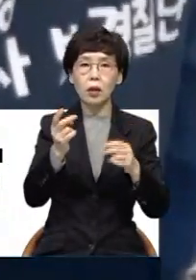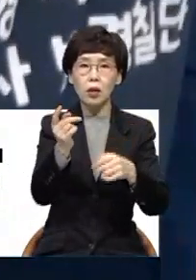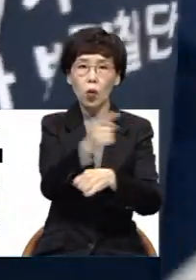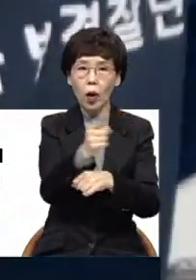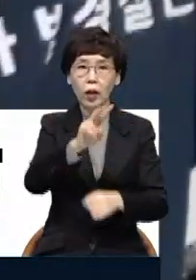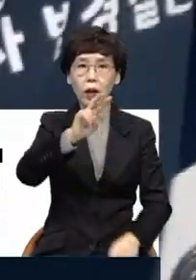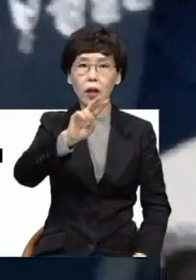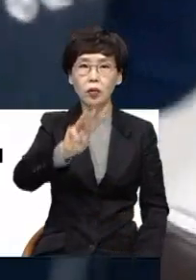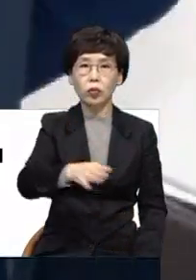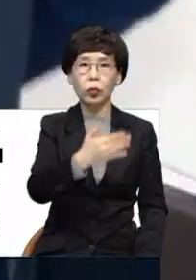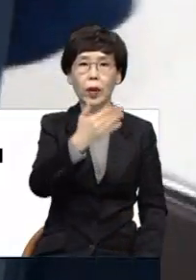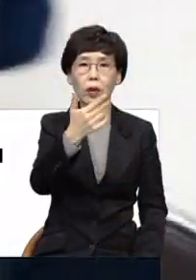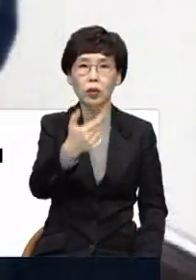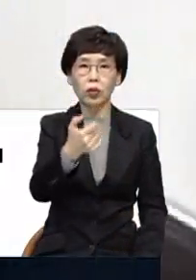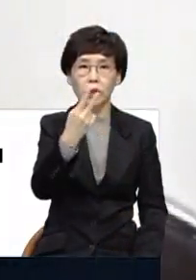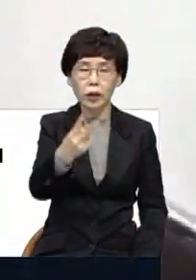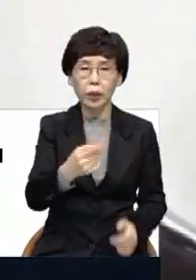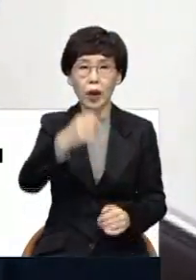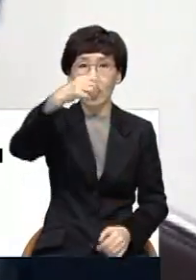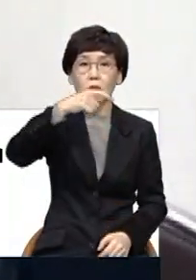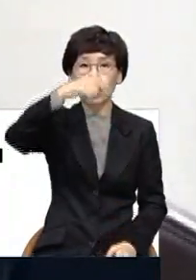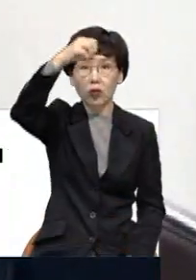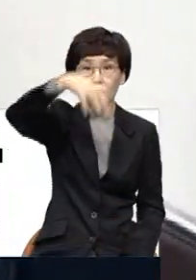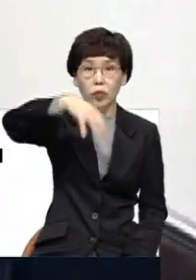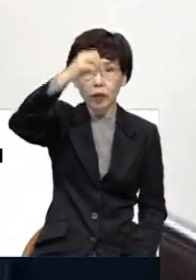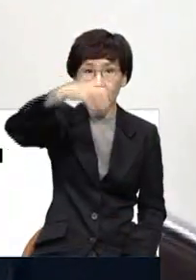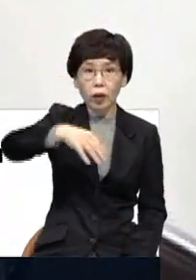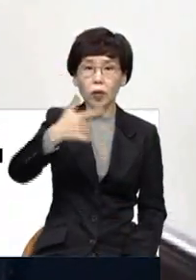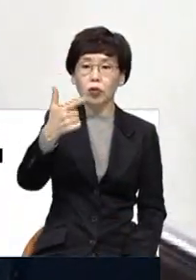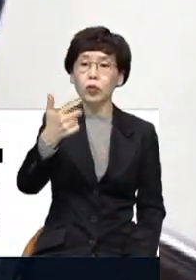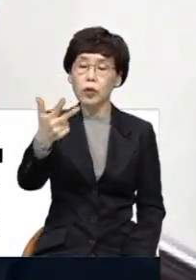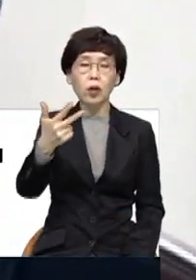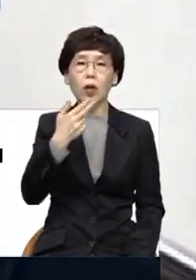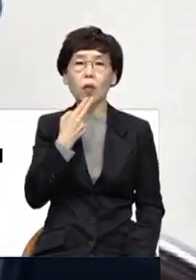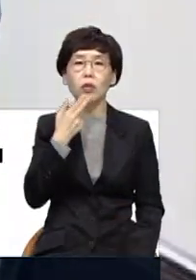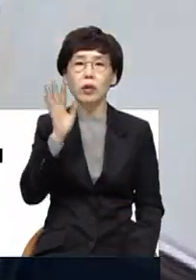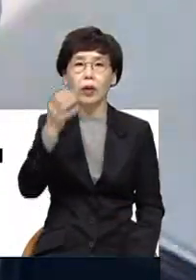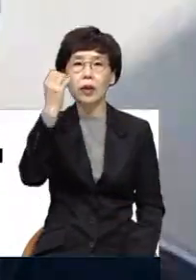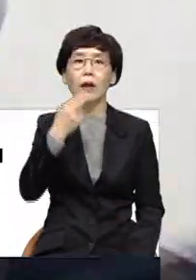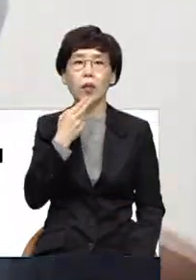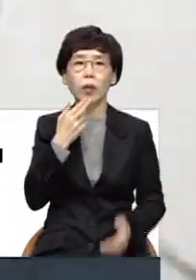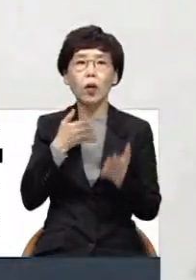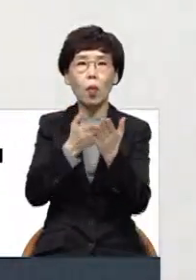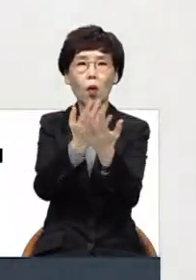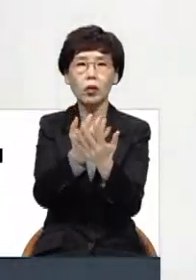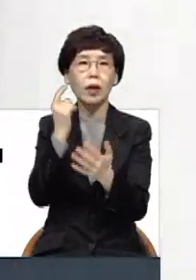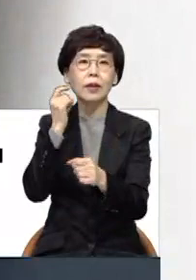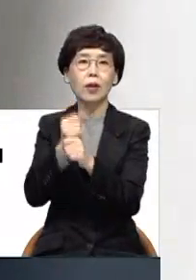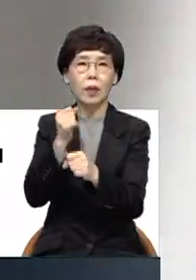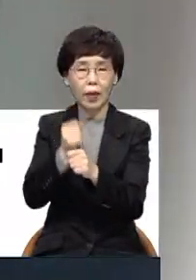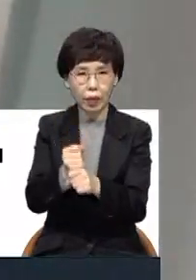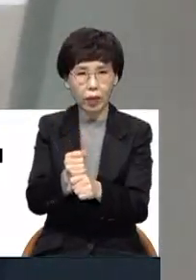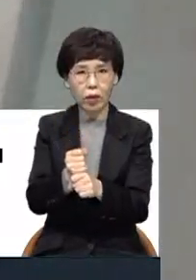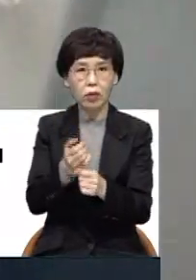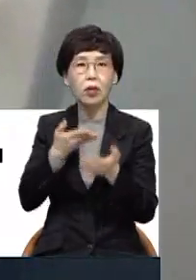스프링클러 설비 헤드 67개가 설치되지 않았는데도 이상이 없다고 보고서를 허위 작성해 소방서에 제출한 것으로 드러났습니다.